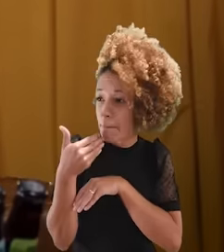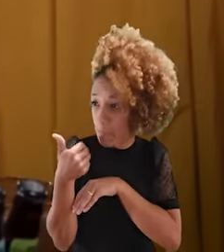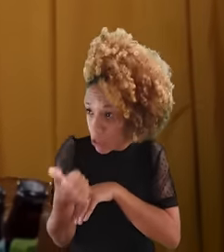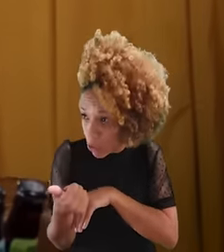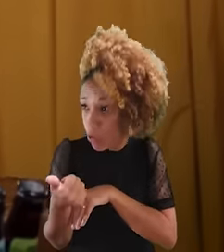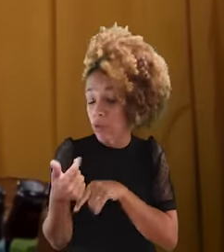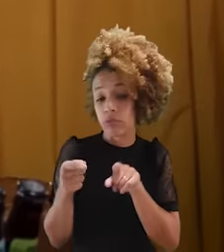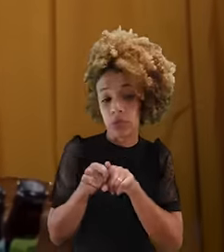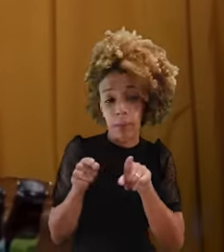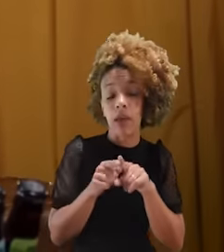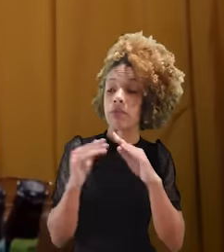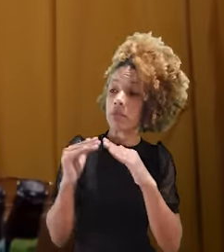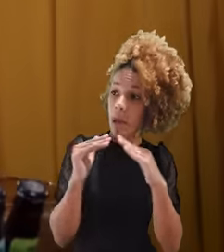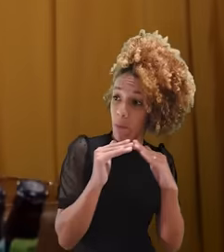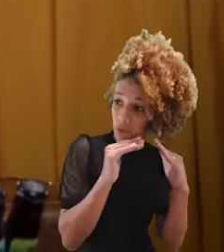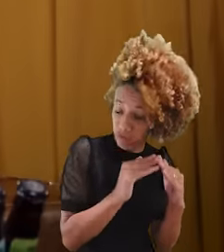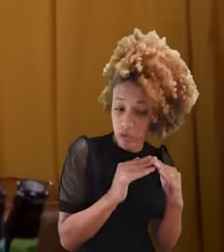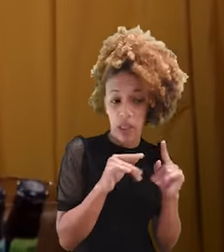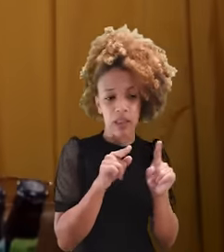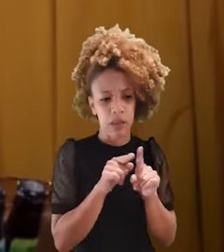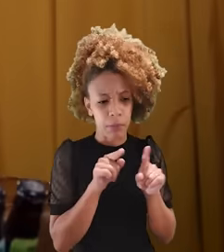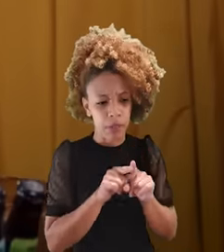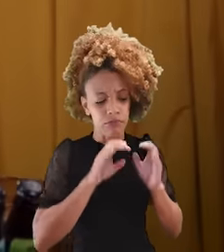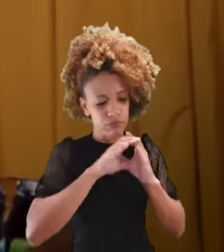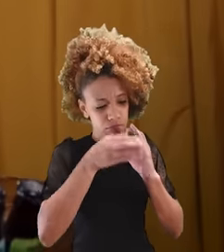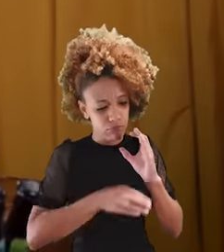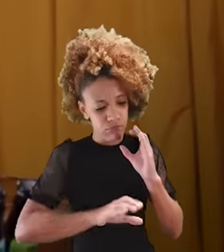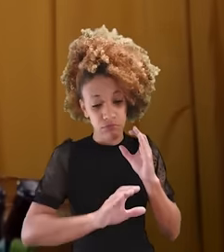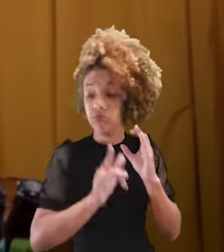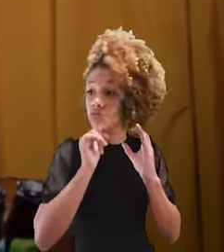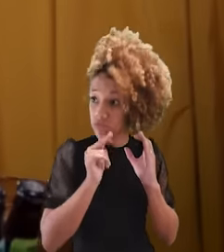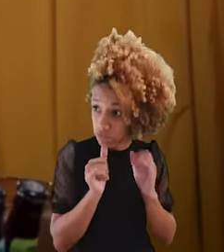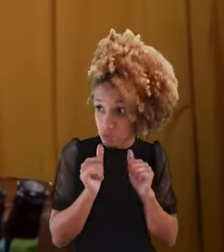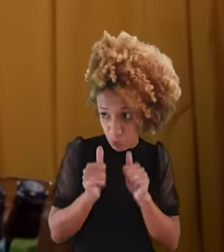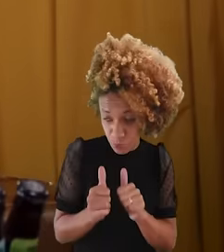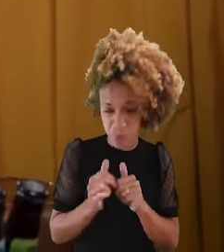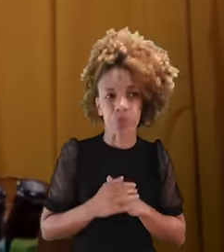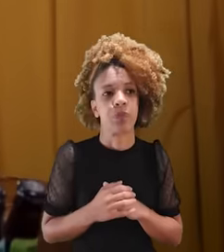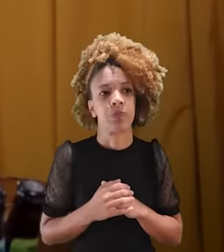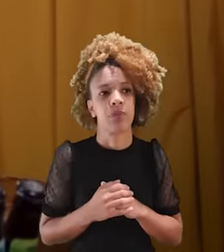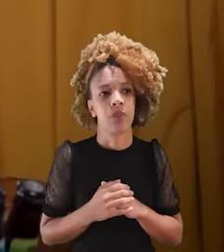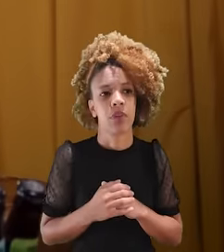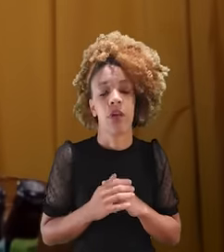teja amparado na moradia que todo mundo esteja amparado no saneamento básico eh isso posto eu